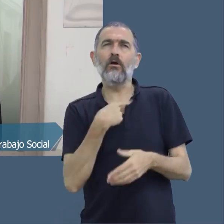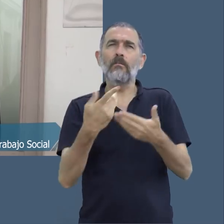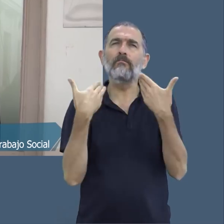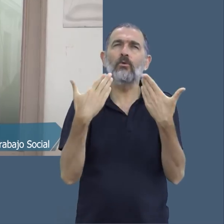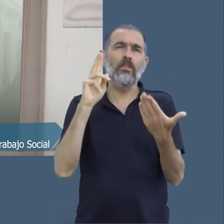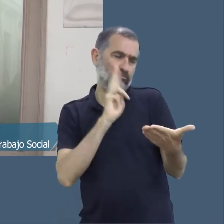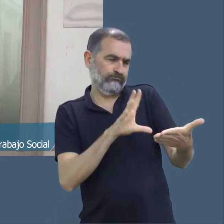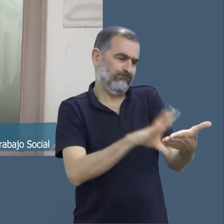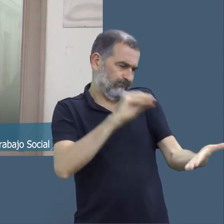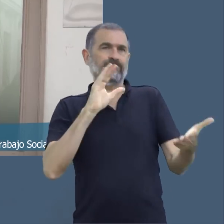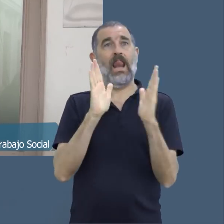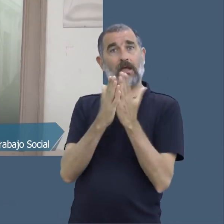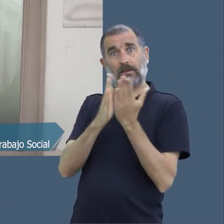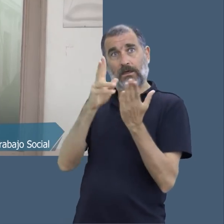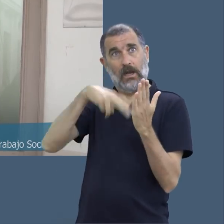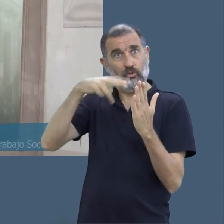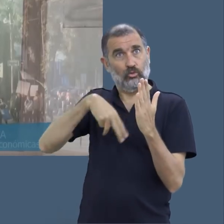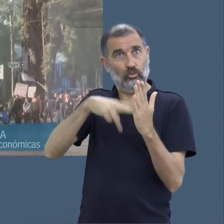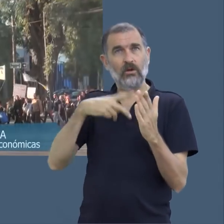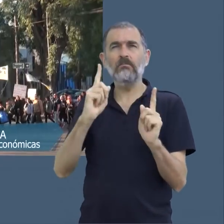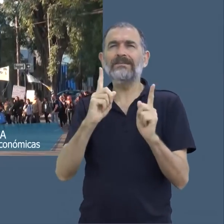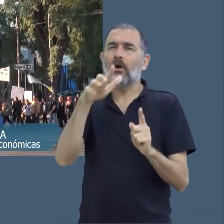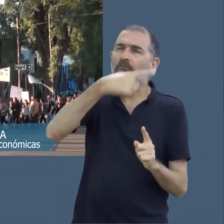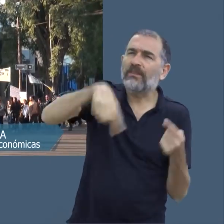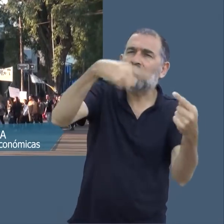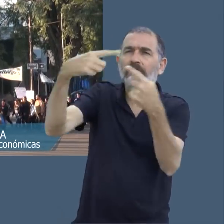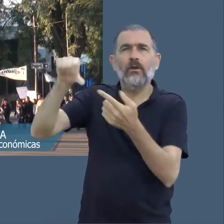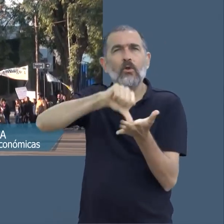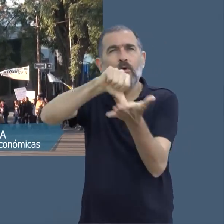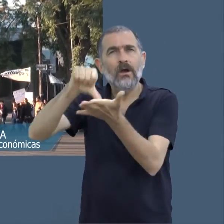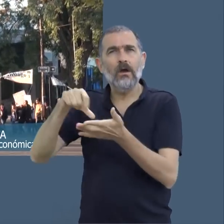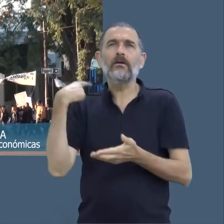más o menos pudimos revisar en la literatura, que era en los distintos lugares, que se simbolizaba